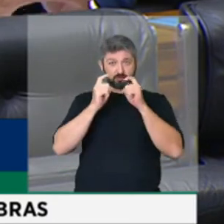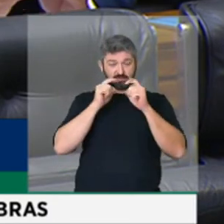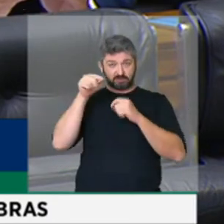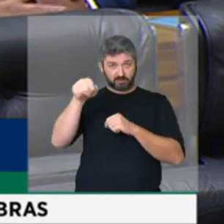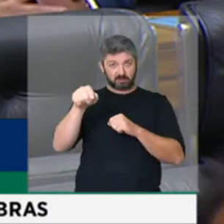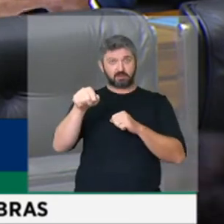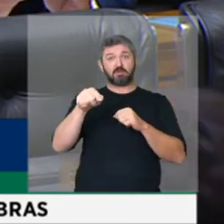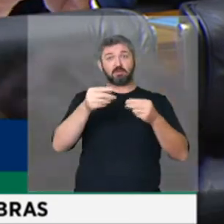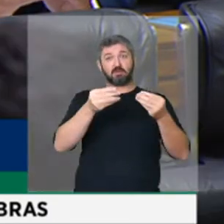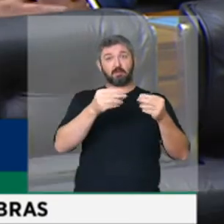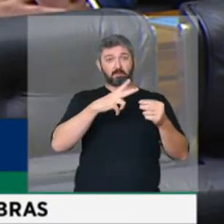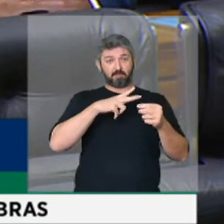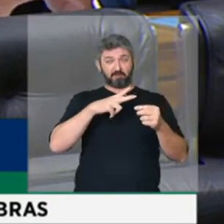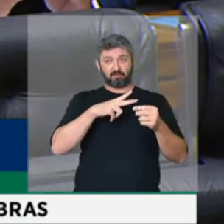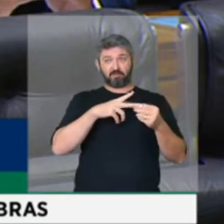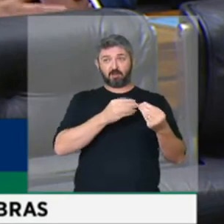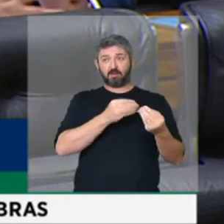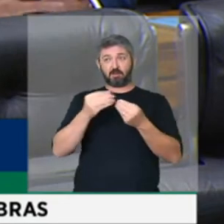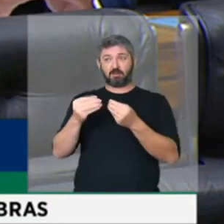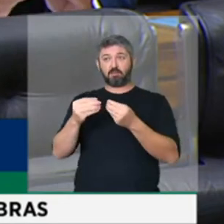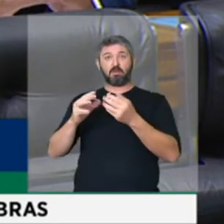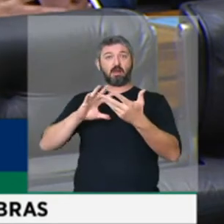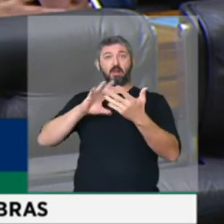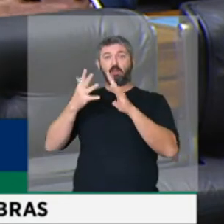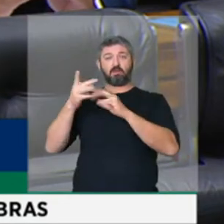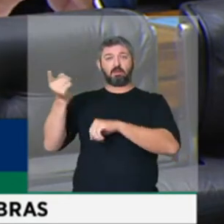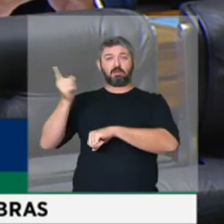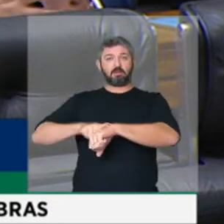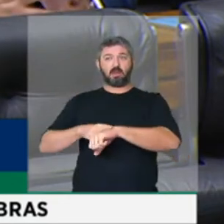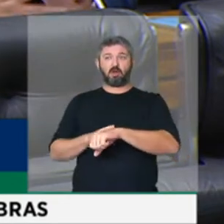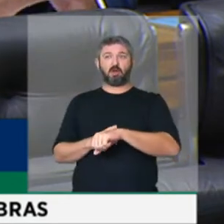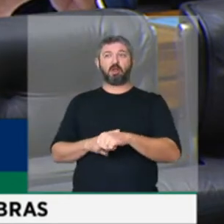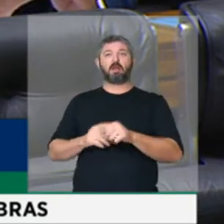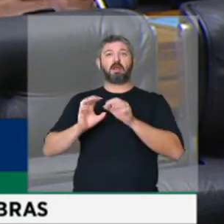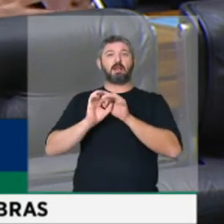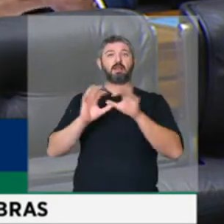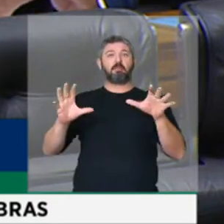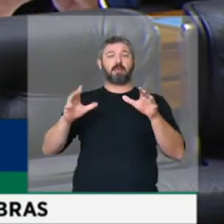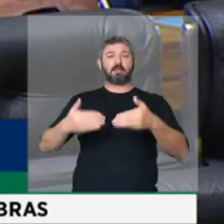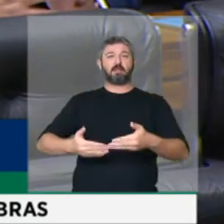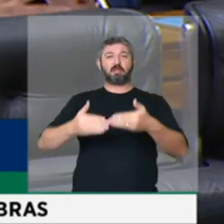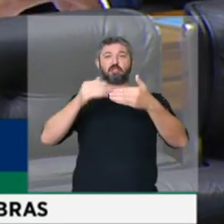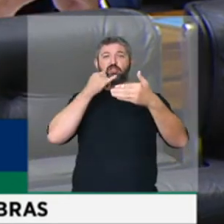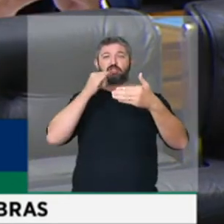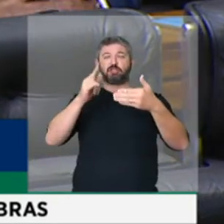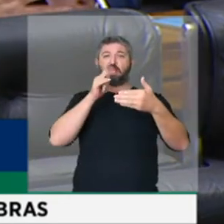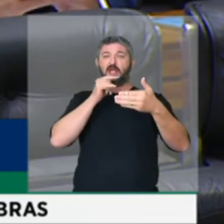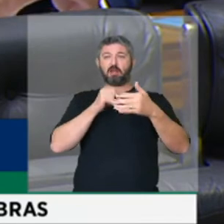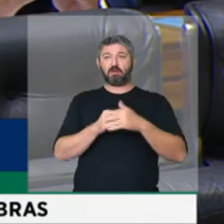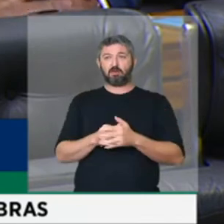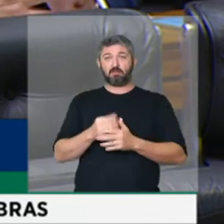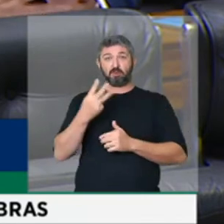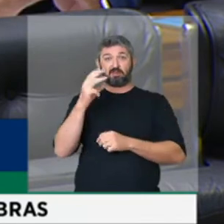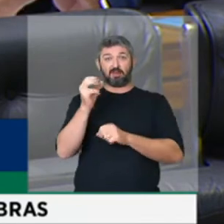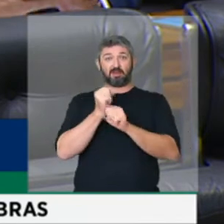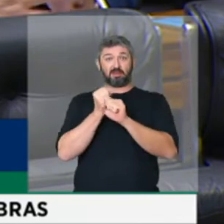ONDE PODE PASSAR ESSE CONTROLE DA EMPRESA PRIVADA UMA RENOVAÇÃO AUTOMÁTICA DA SONS EÇÃO DE HIDRELÉTRICA POR MAIS -- [INTERRUPÇÃO NO